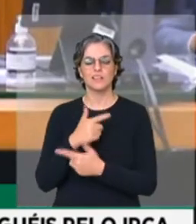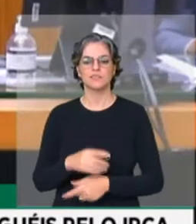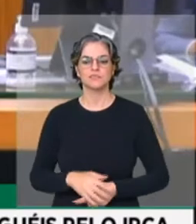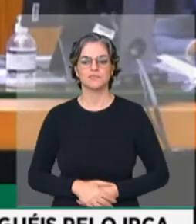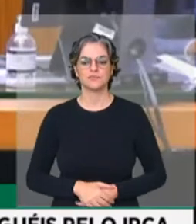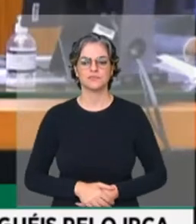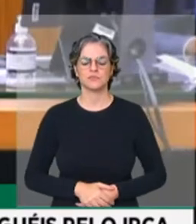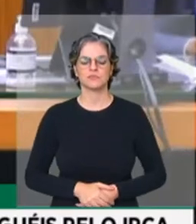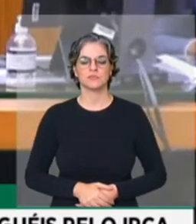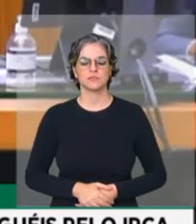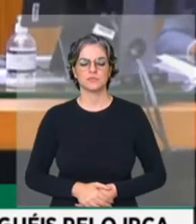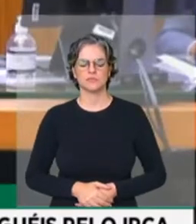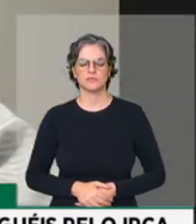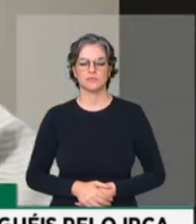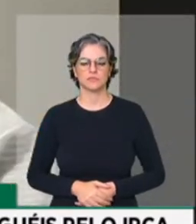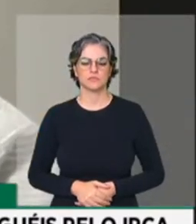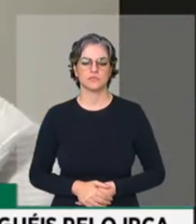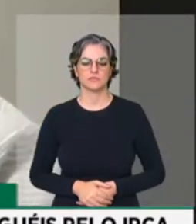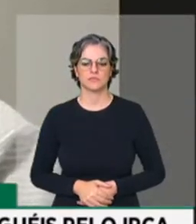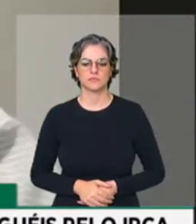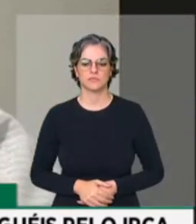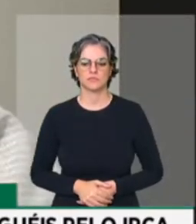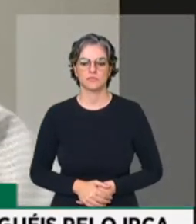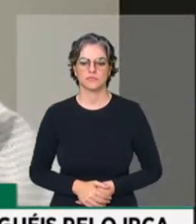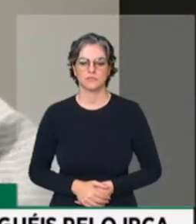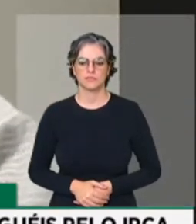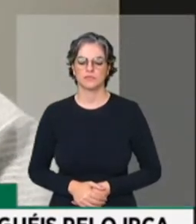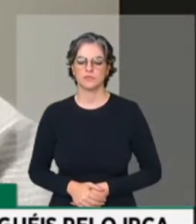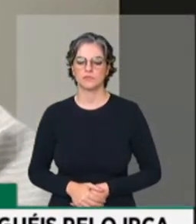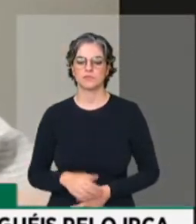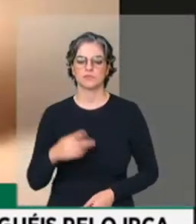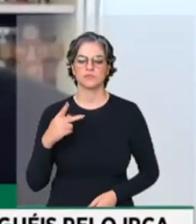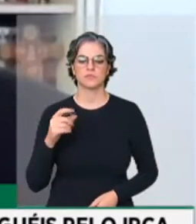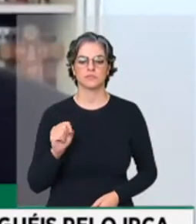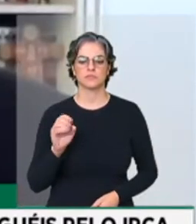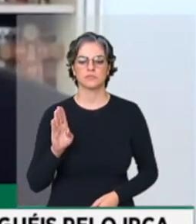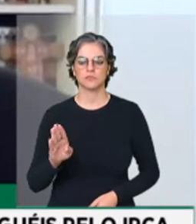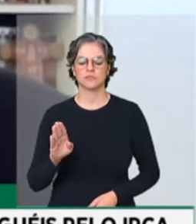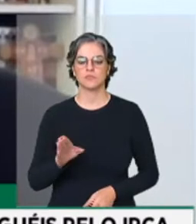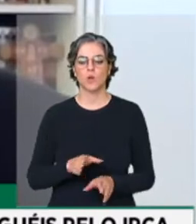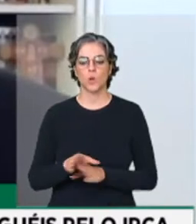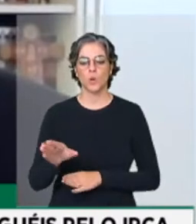DANILO CABRAL DEPOIS VOCÊ VEM. [DEPUTADO]: TÁ BOM. -- [DEPUTADO]: PRESIDENTE O PSB VAI ORIENTAR SIM É URGÊNCIA... E TAMBÉM